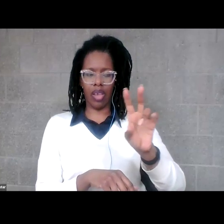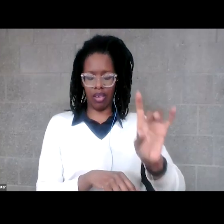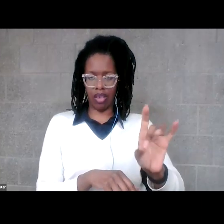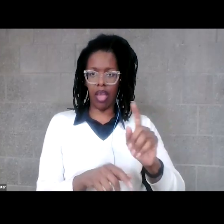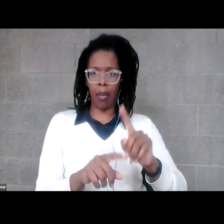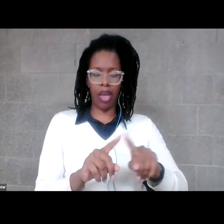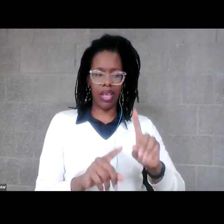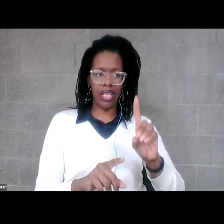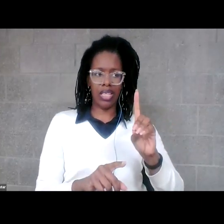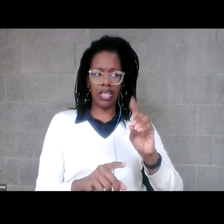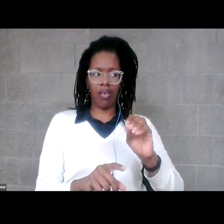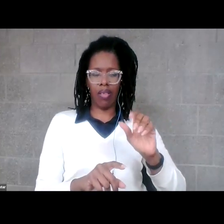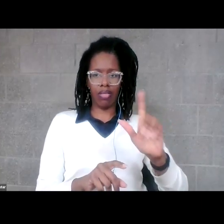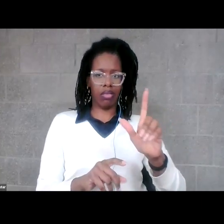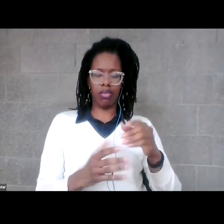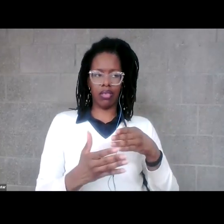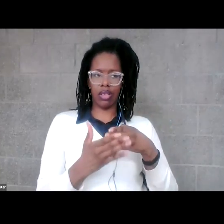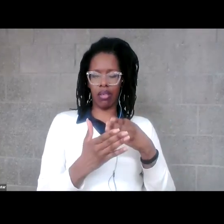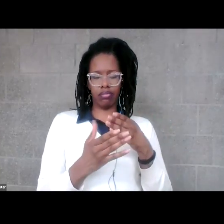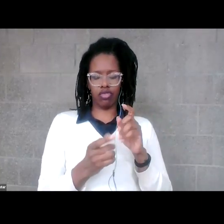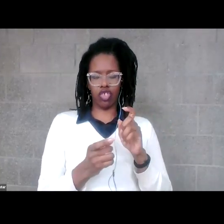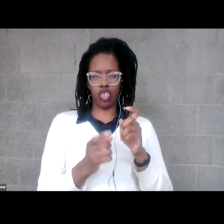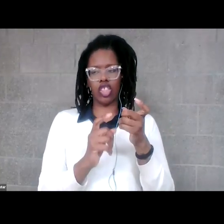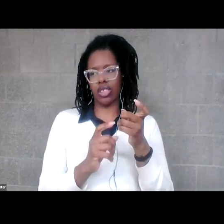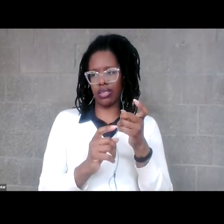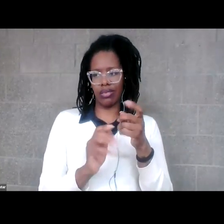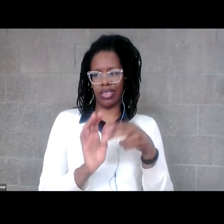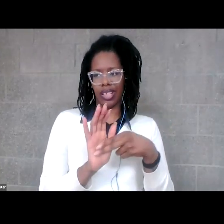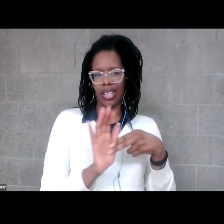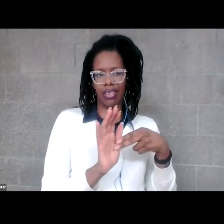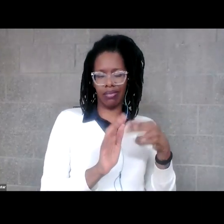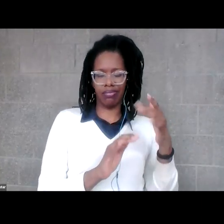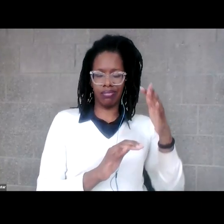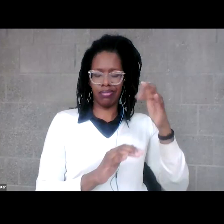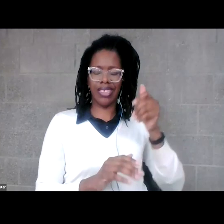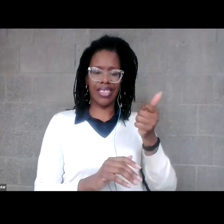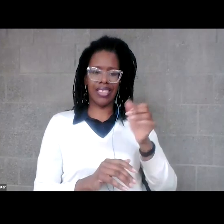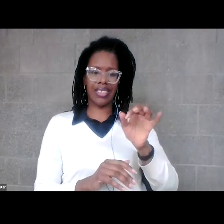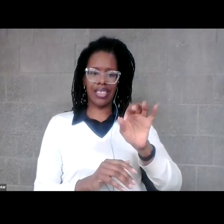el Diccionario de Títulos Ocupacionales en 1991. Y para continuar